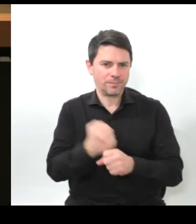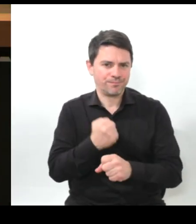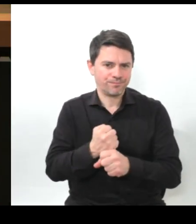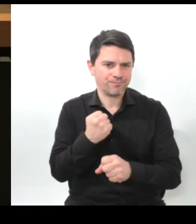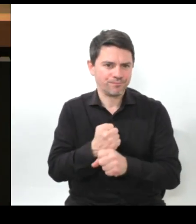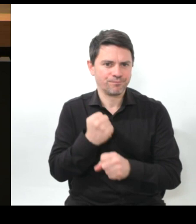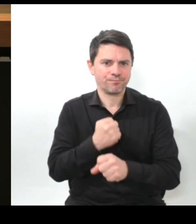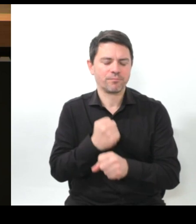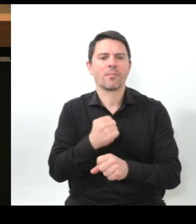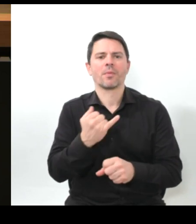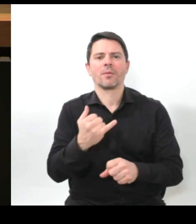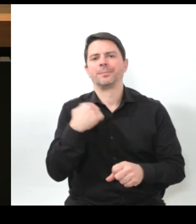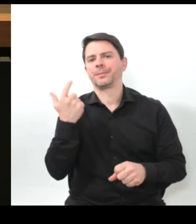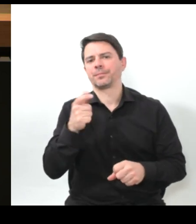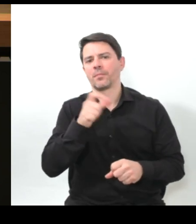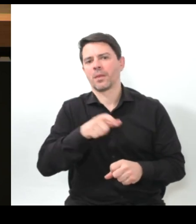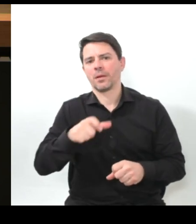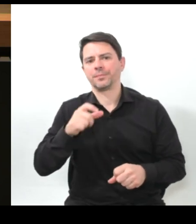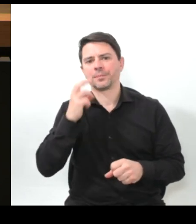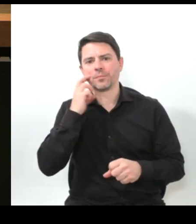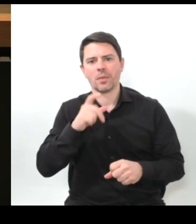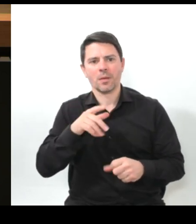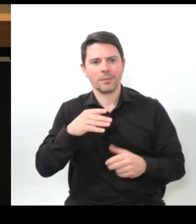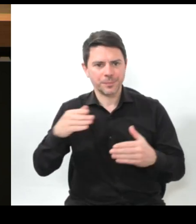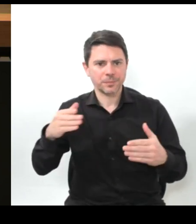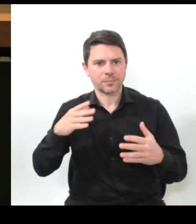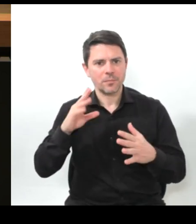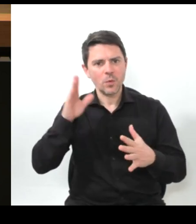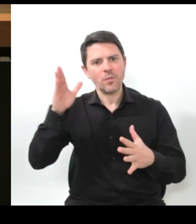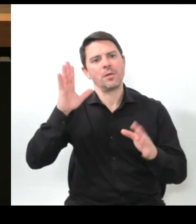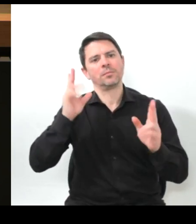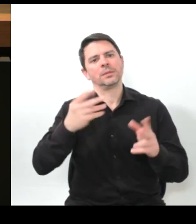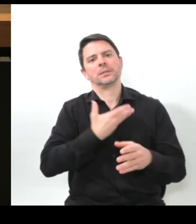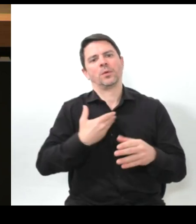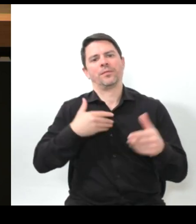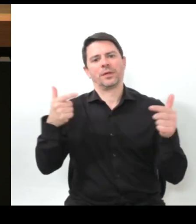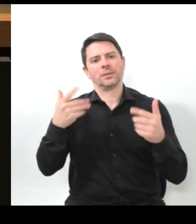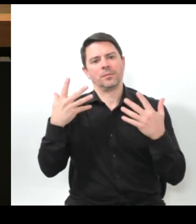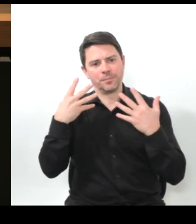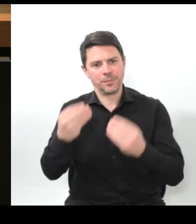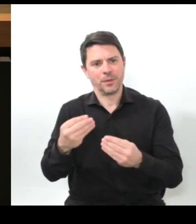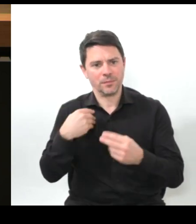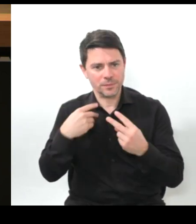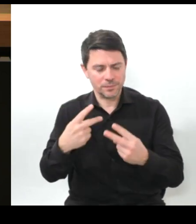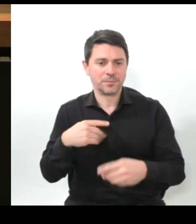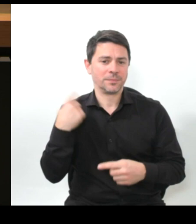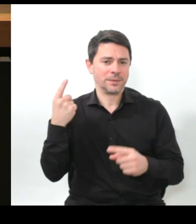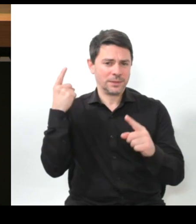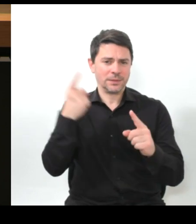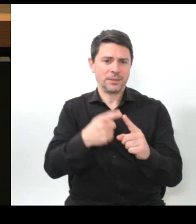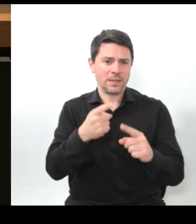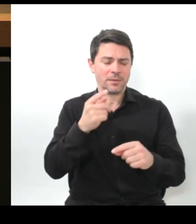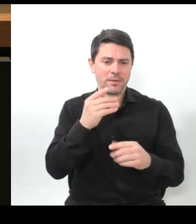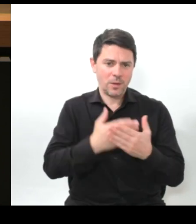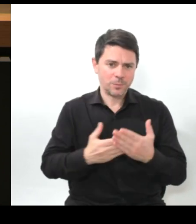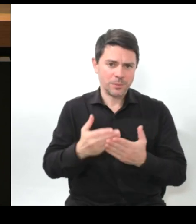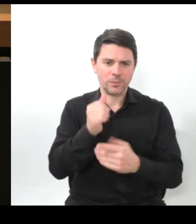besteht zum Beispiel, in dem der Spezialisierung mehr Gewicht gegeben wird. Gleichzeitig müssen wir auch im neuen Studiengang Pflege die